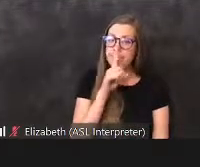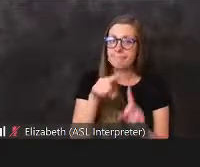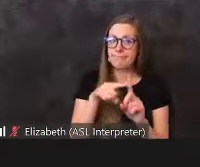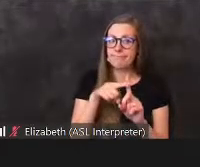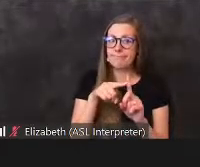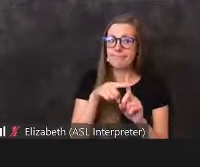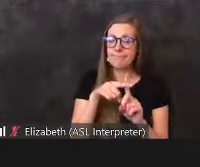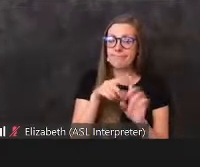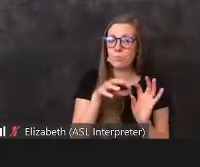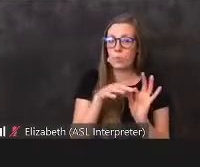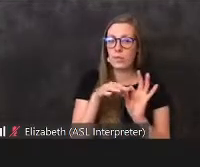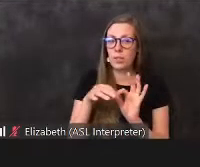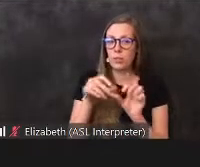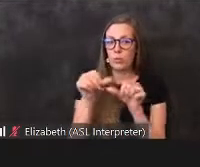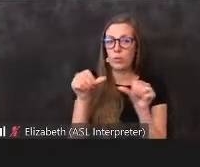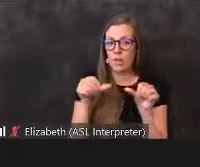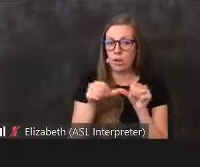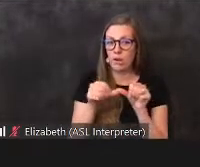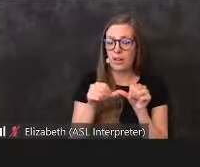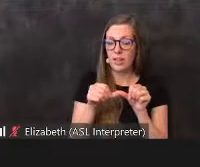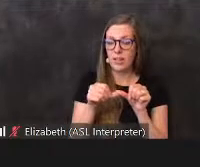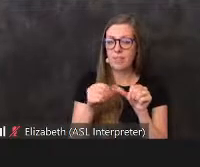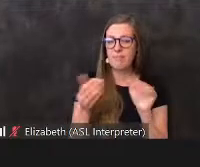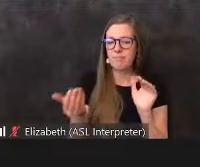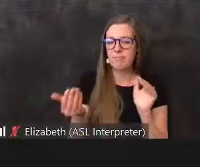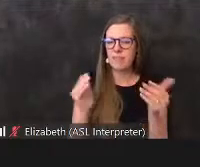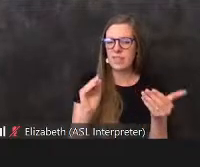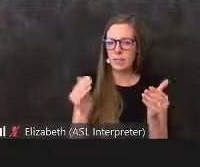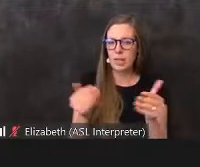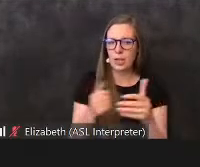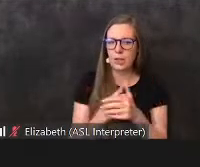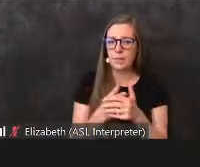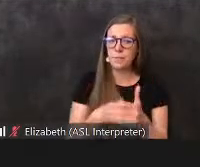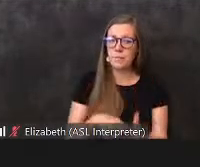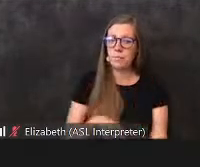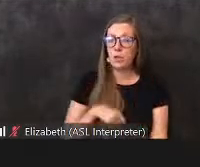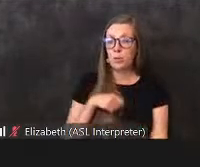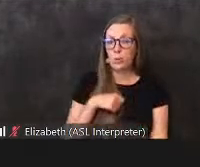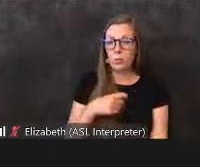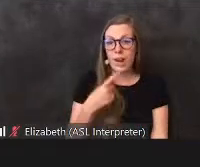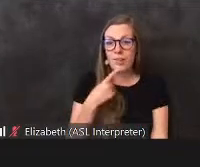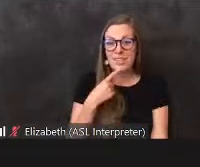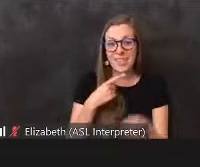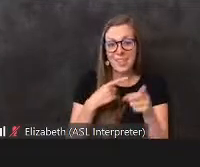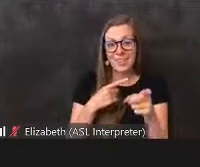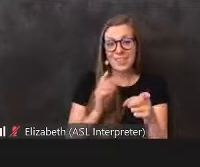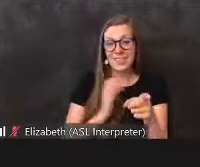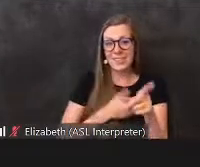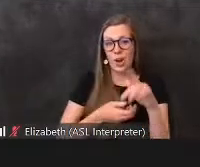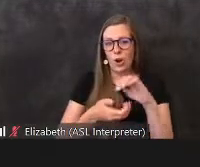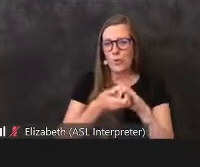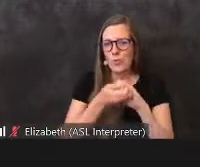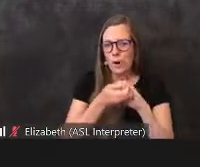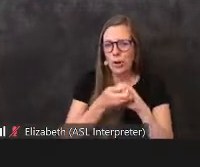positivamente justamente en condado del tamaño similar. Somos olvidamos que este es el trabajo en